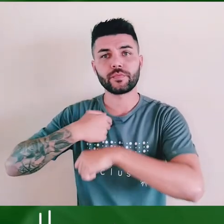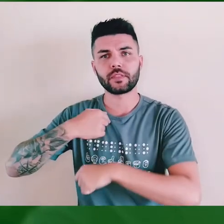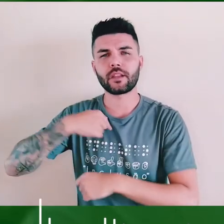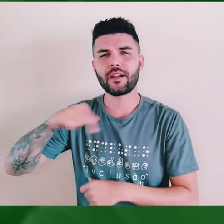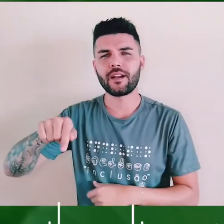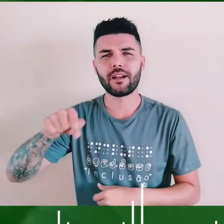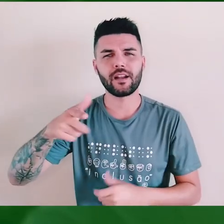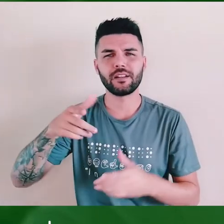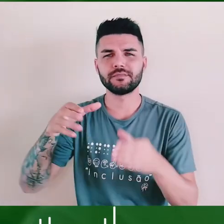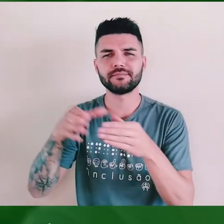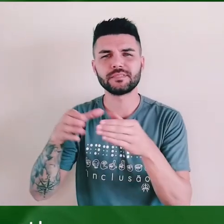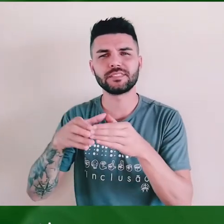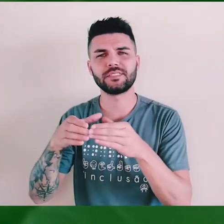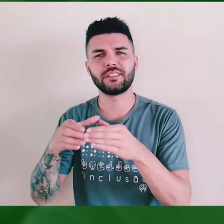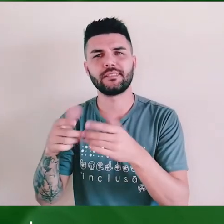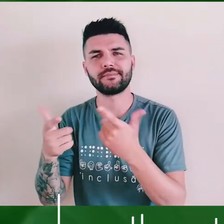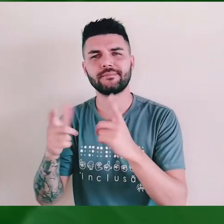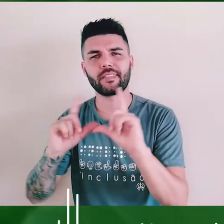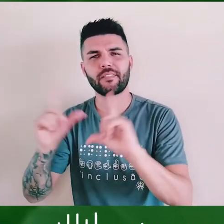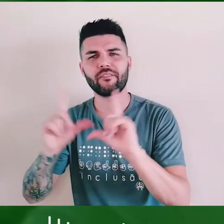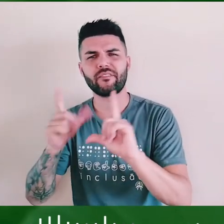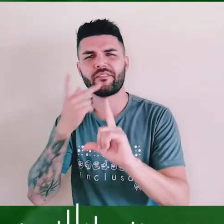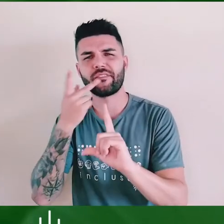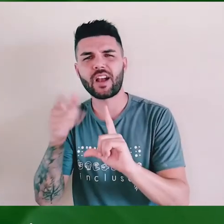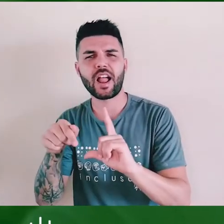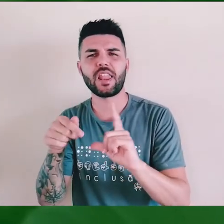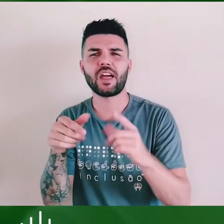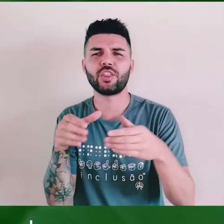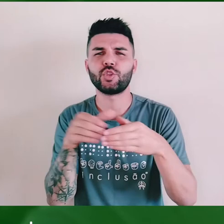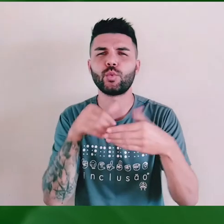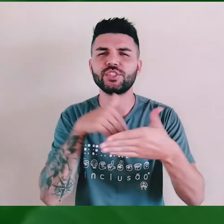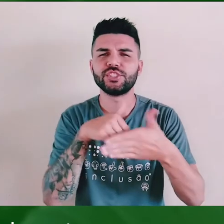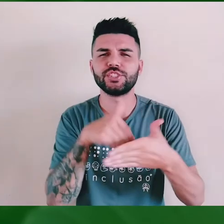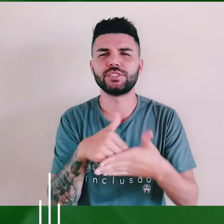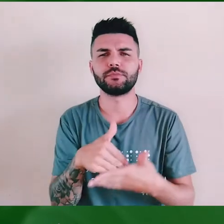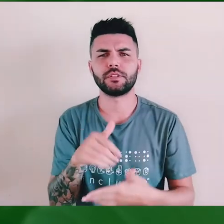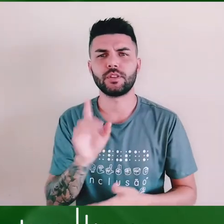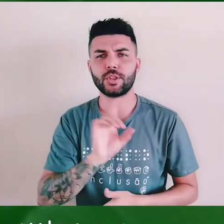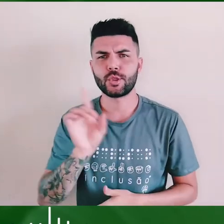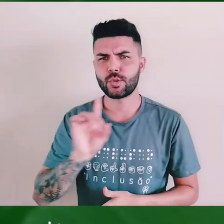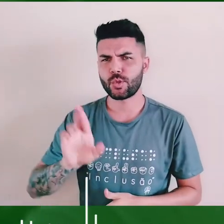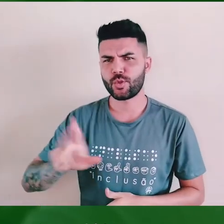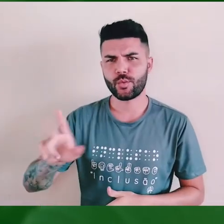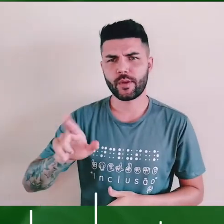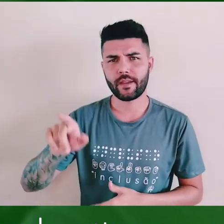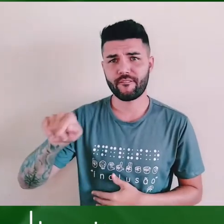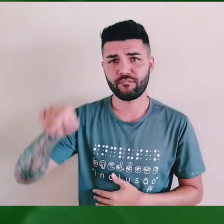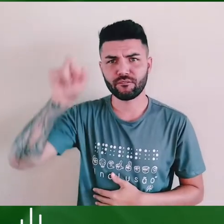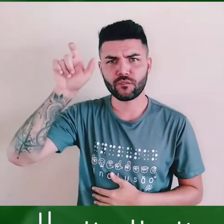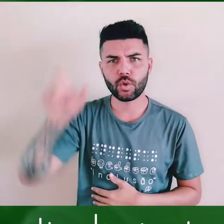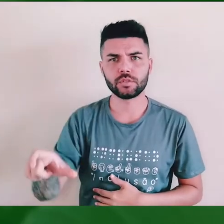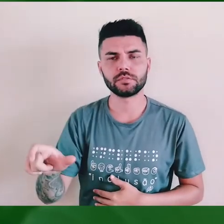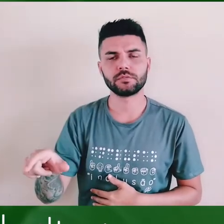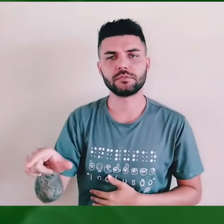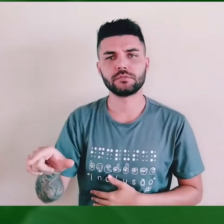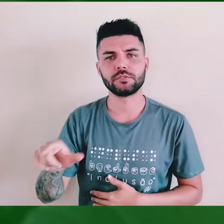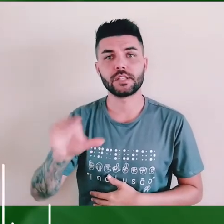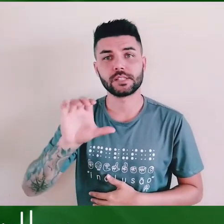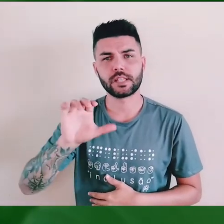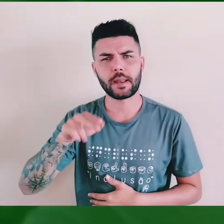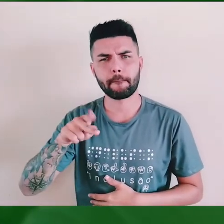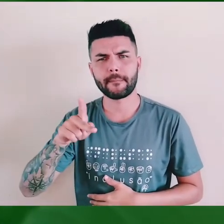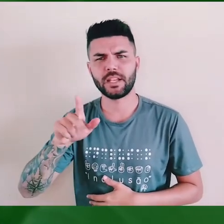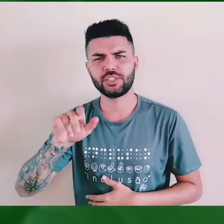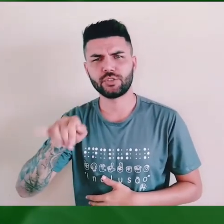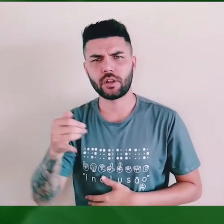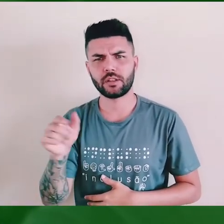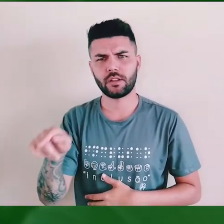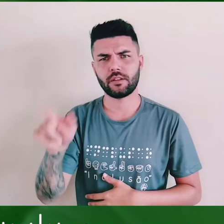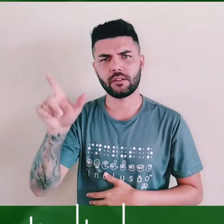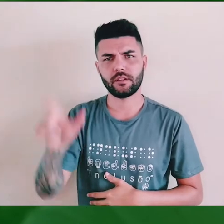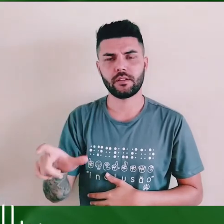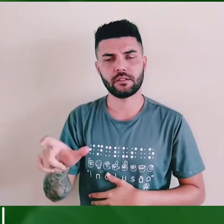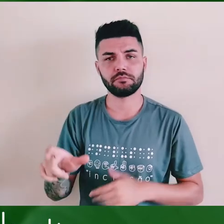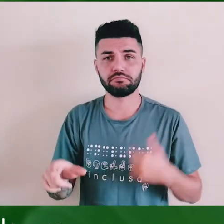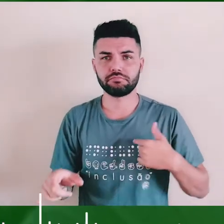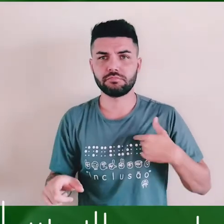time tal, não necessariamente você. É o CPF, não o CNPJ. Gabriel: Eu acho que isso